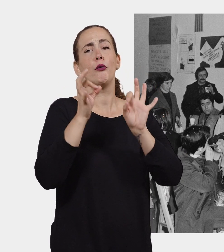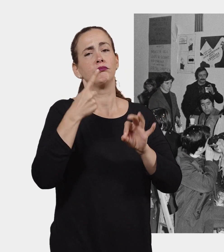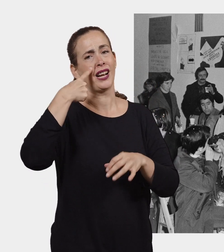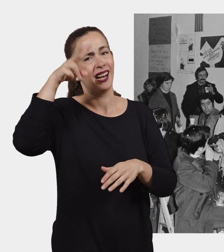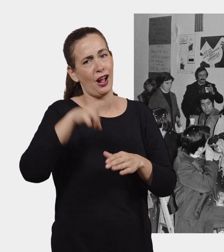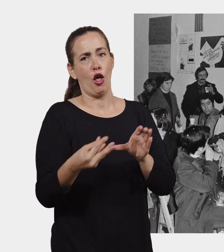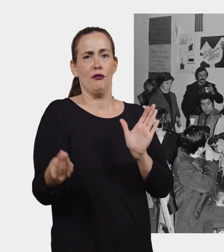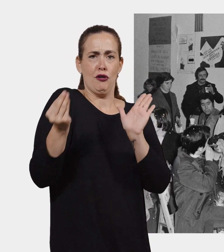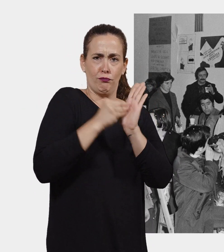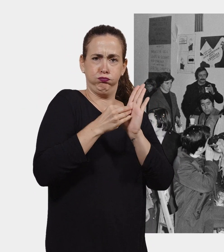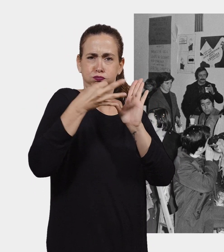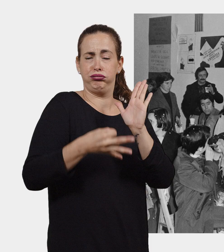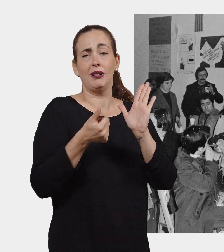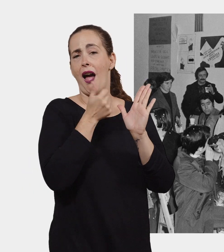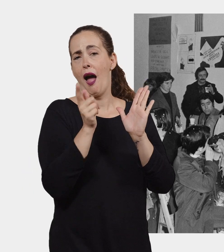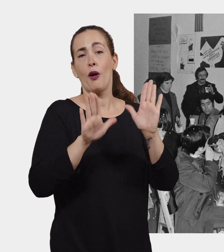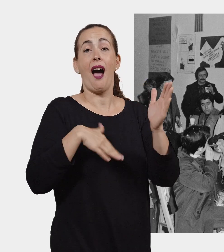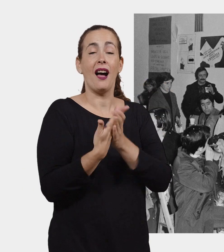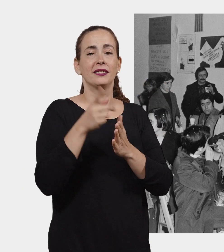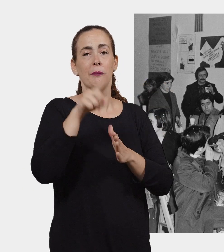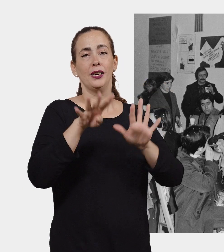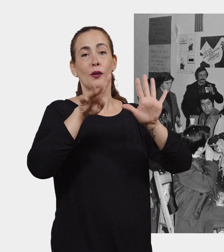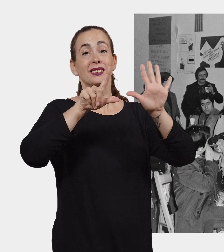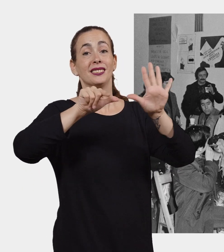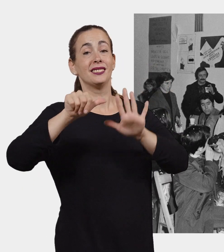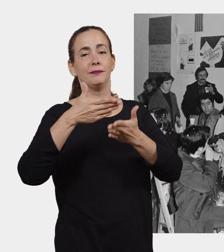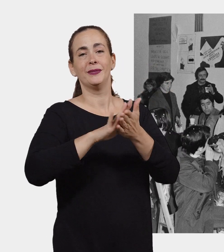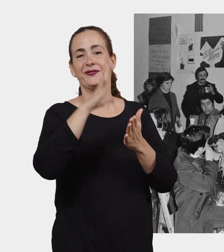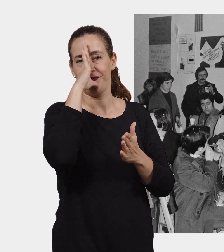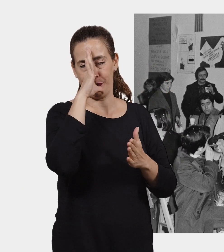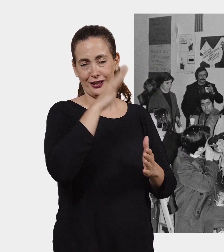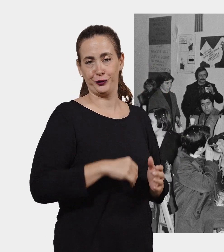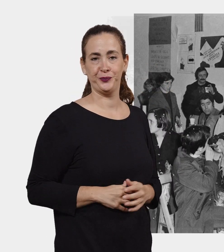però no és legalitzada fins al febrer de 1976.